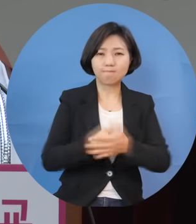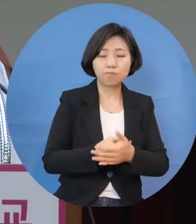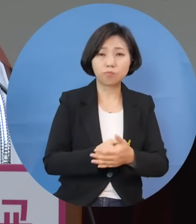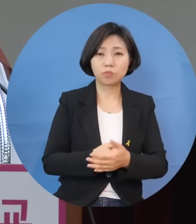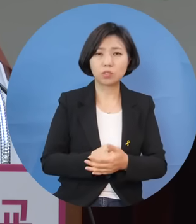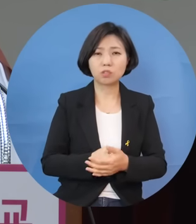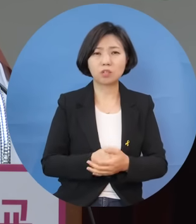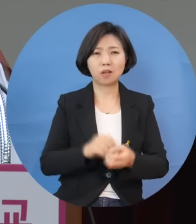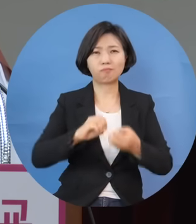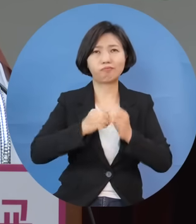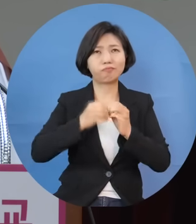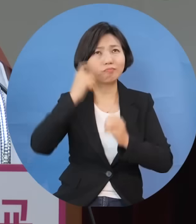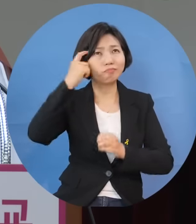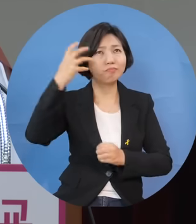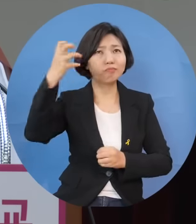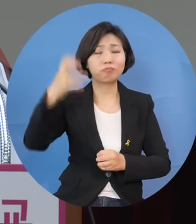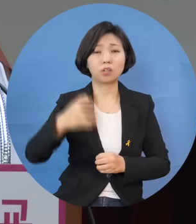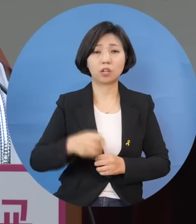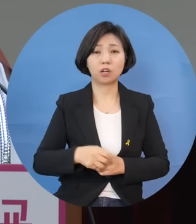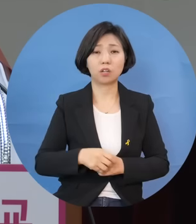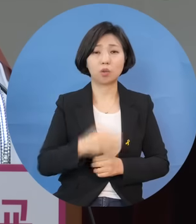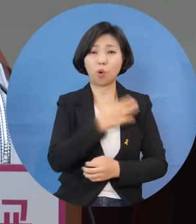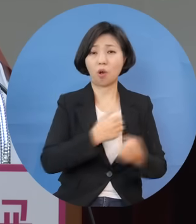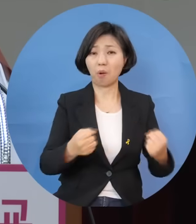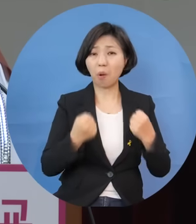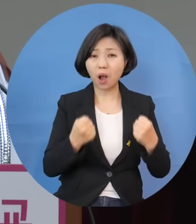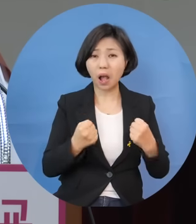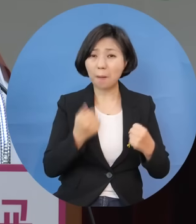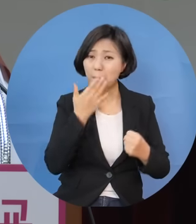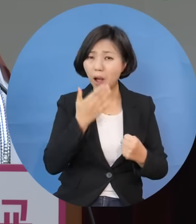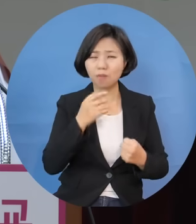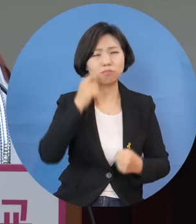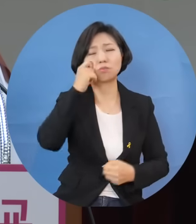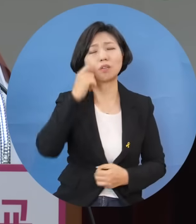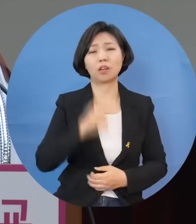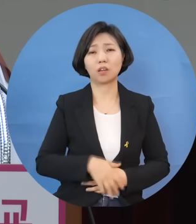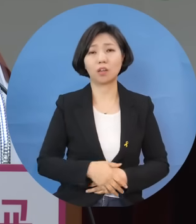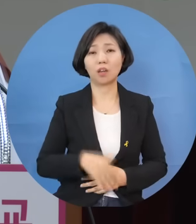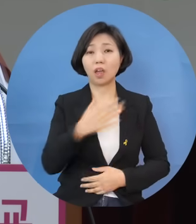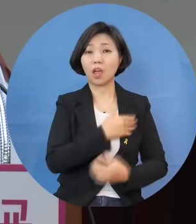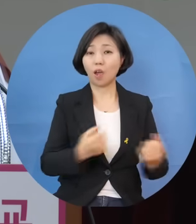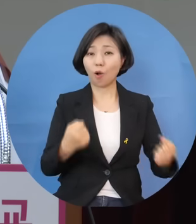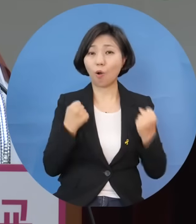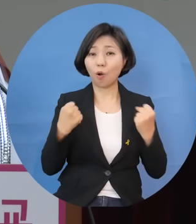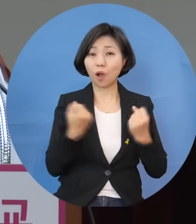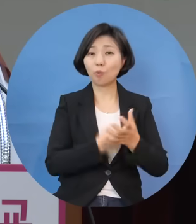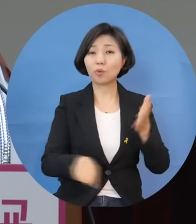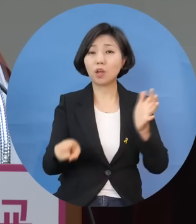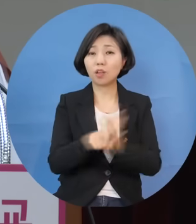그런다고 건강해지지 않아요. 건강하려면 무엇을 안 해야 된다?